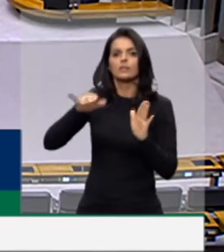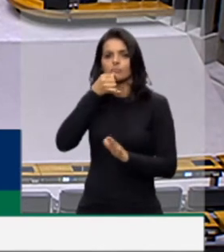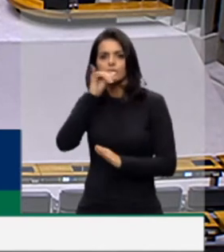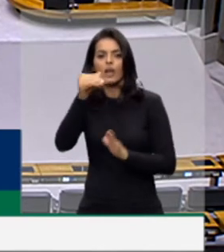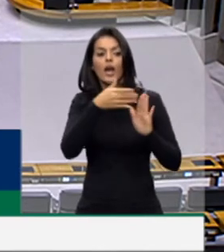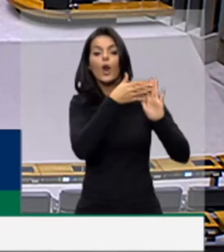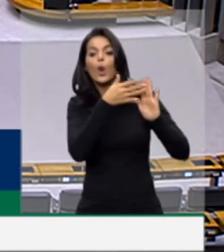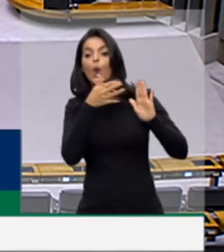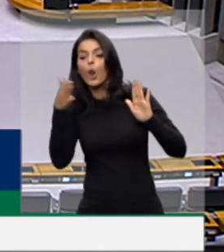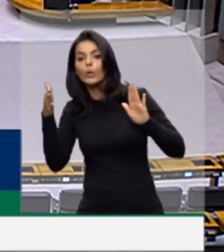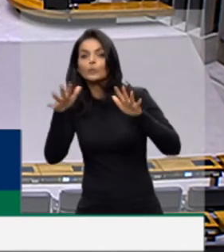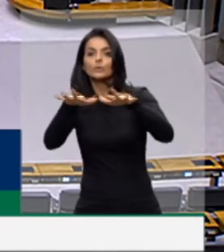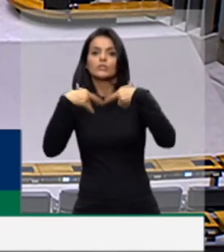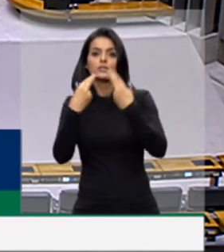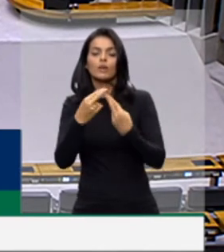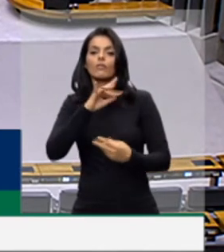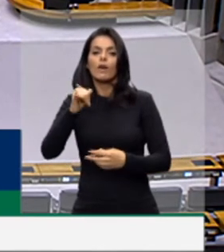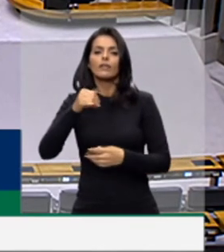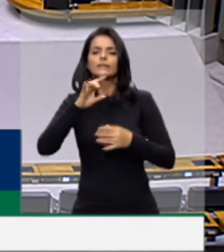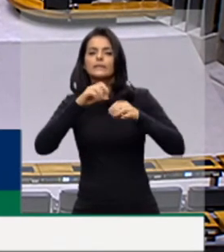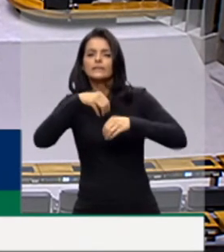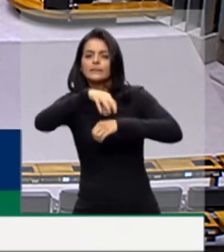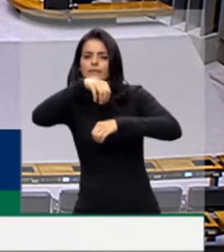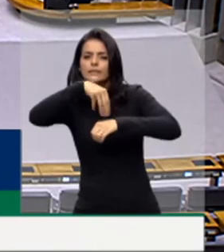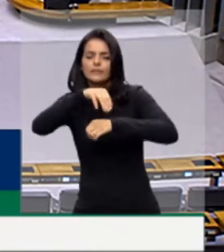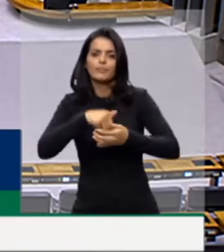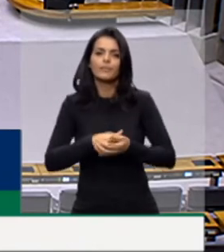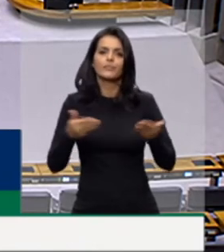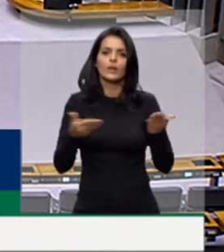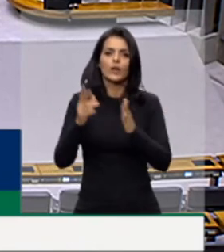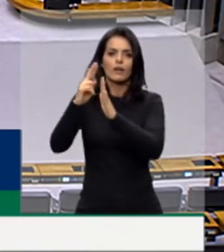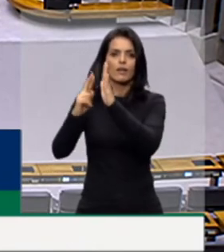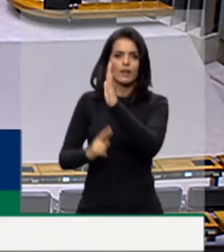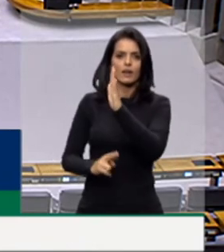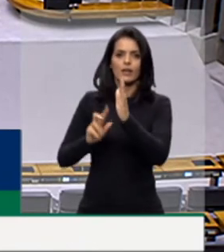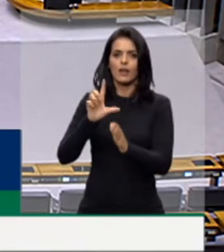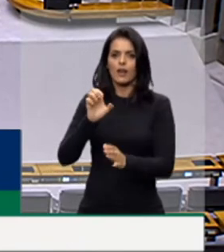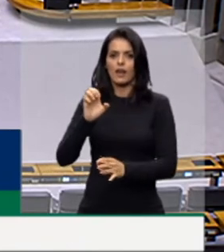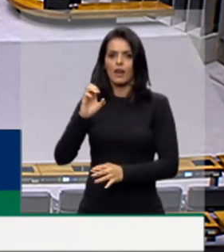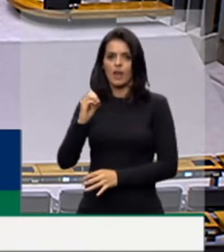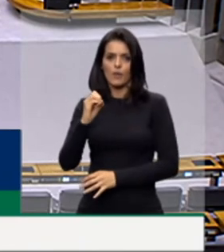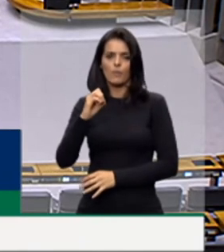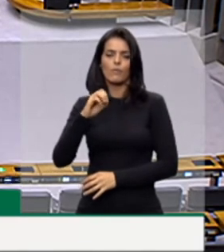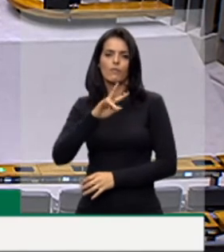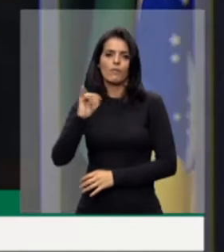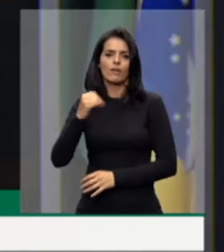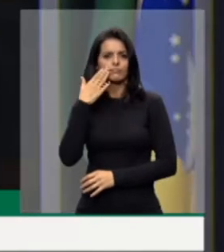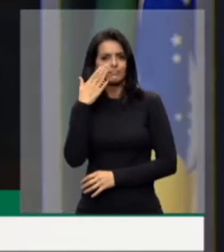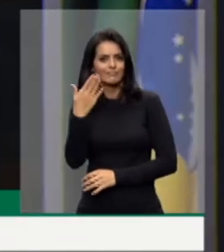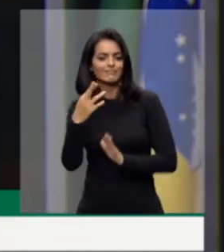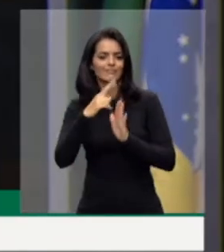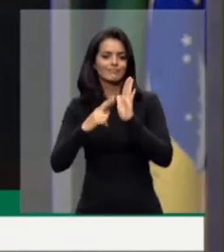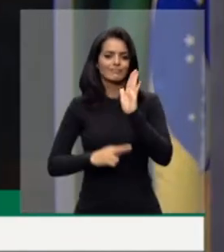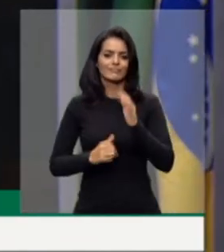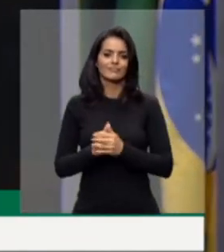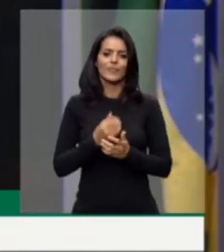PROVISÓRIA ABRANGE VÁRIAS REGRAS E PONTOS DO SETOR ENERGÉTICO BRASILEIRO QUE AO LONGO DA TRANSMISSÃO A GENTE VAI FALANDO, AGORA O RELATOR, DEPUTADO LÉO MORAES QUEM VAI